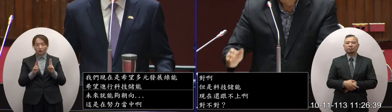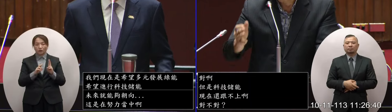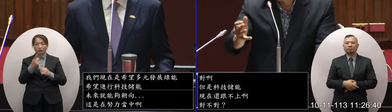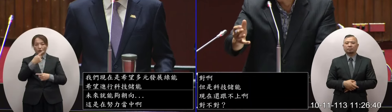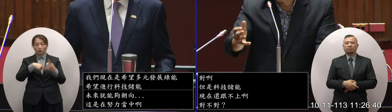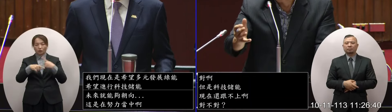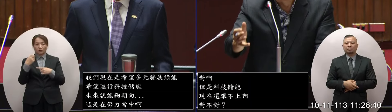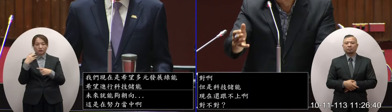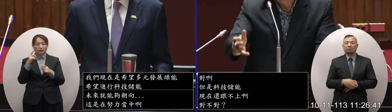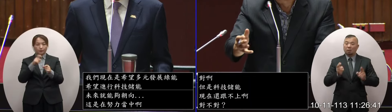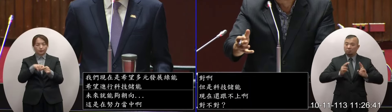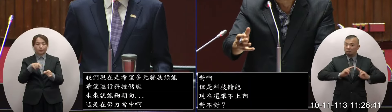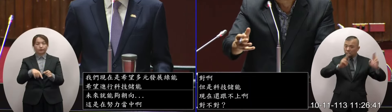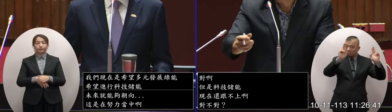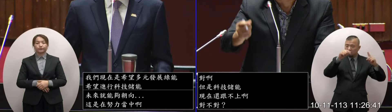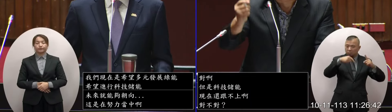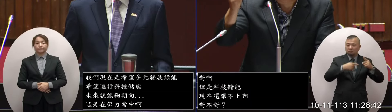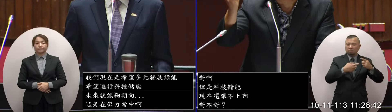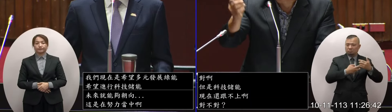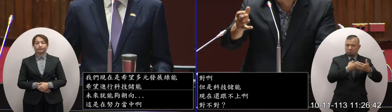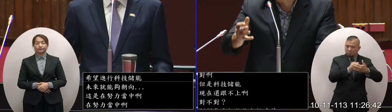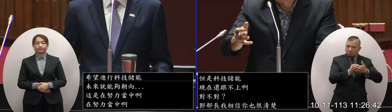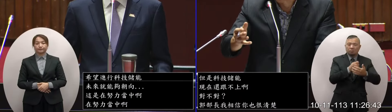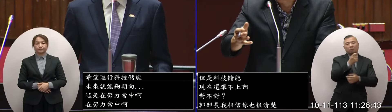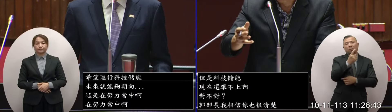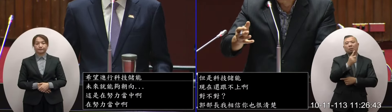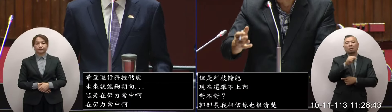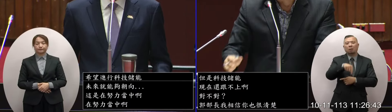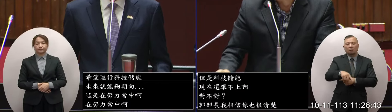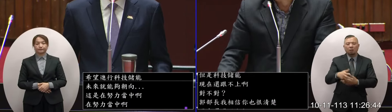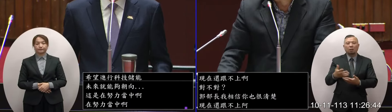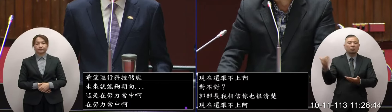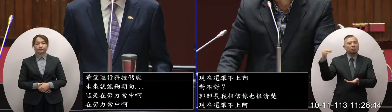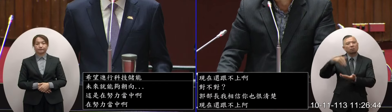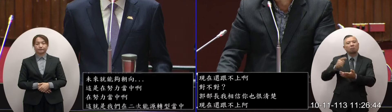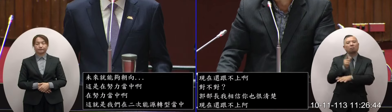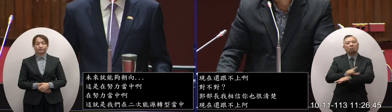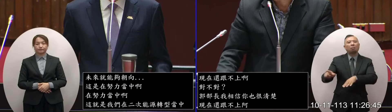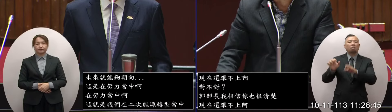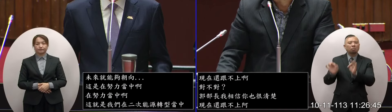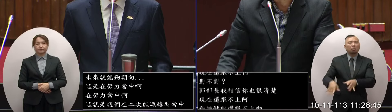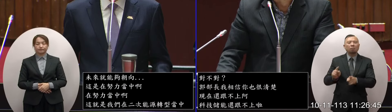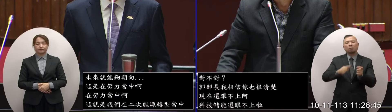你電沒有辦法儲 所以說就流失掉 那難怪每一年要 會損年年啊